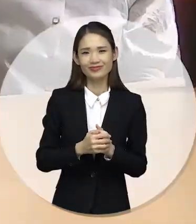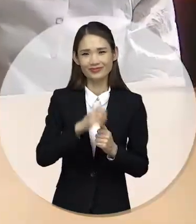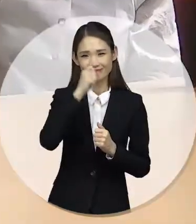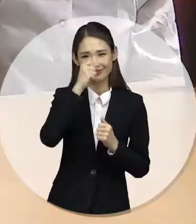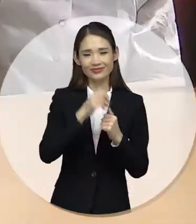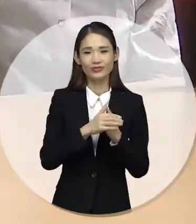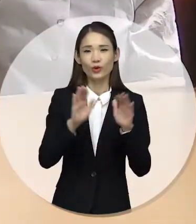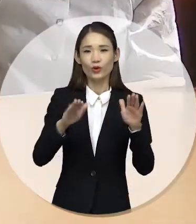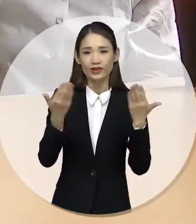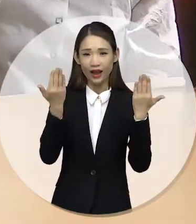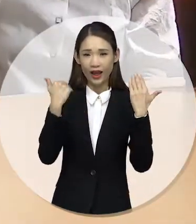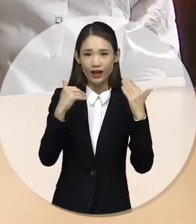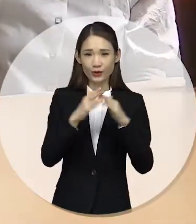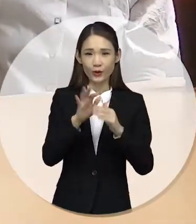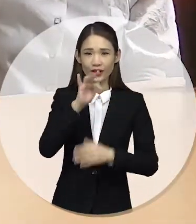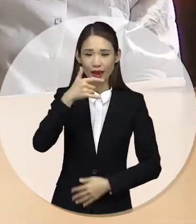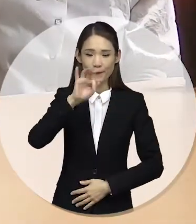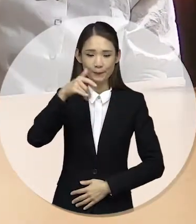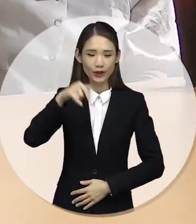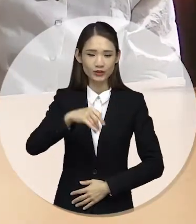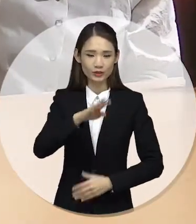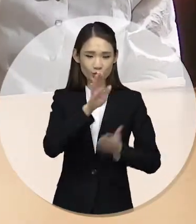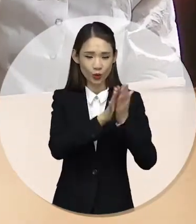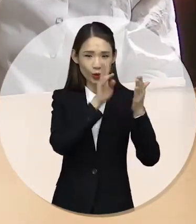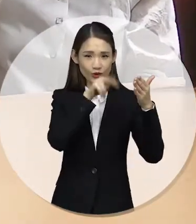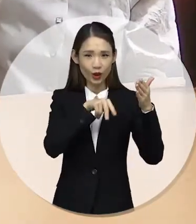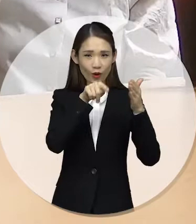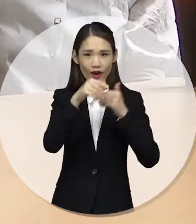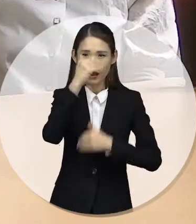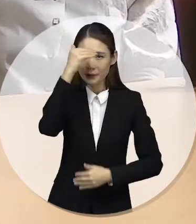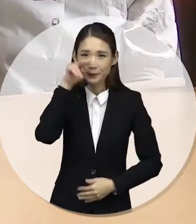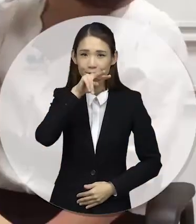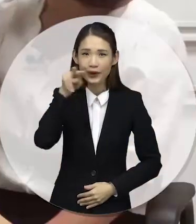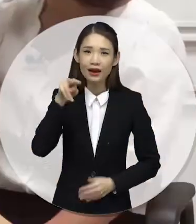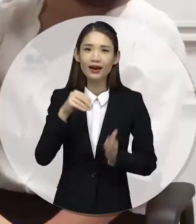선생님 : 오늘 학교 캠퍼스랑 도서관은 탐방 어땠어요?